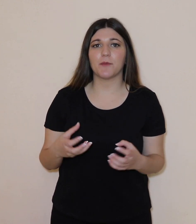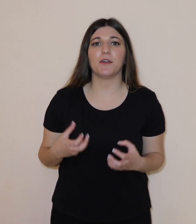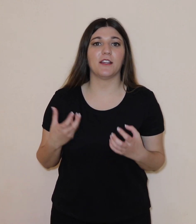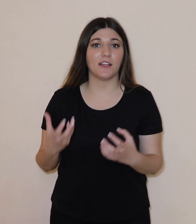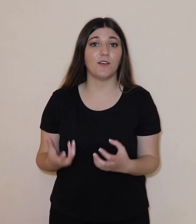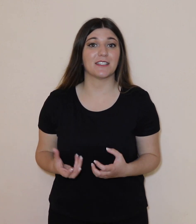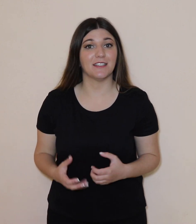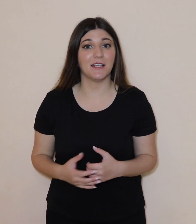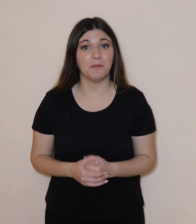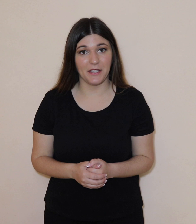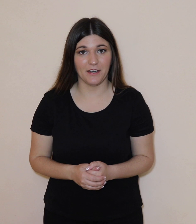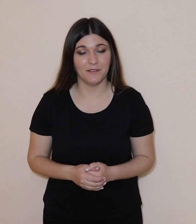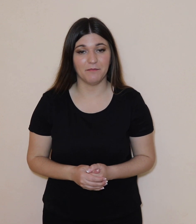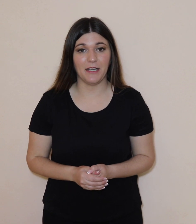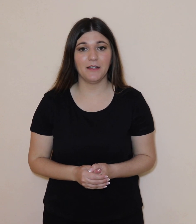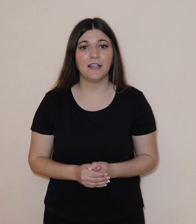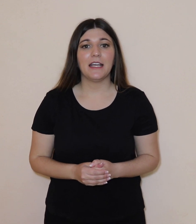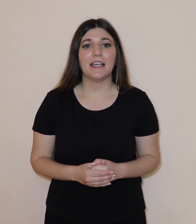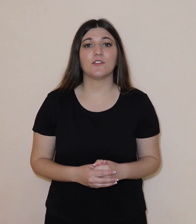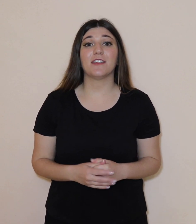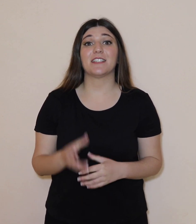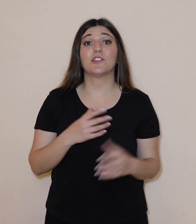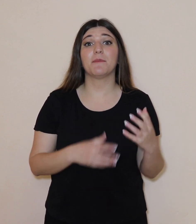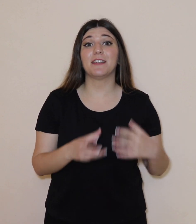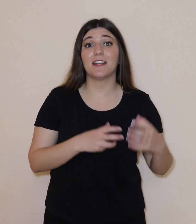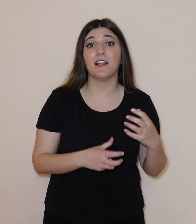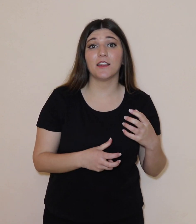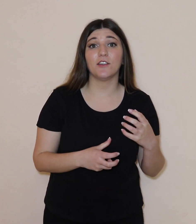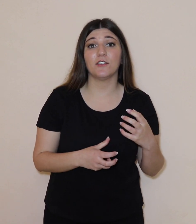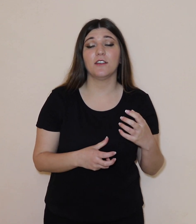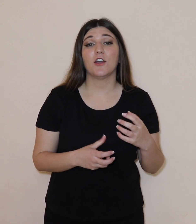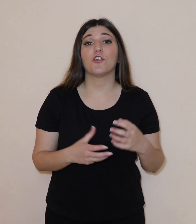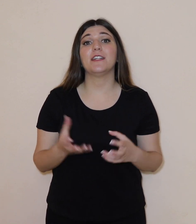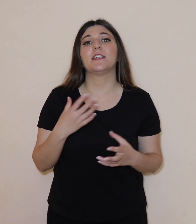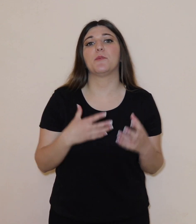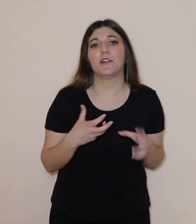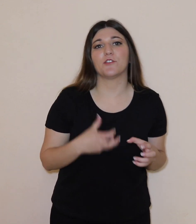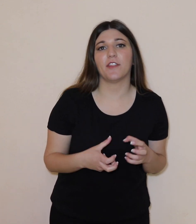que pueden hacerlo bastante bien. Vale. Entonces es totalmente en relación con el tipo de sordera: